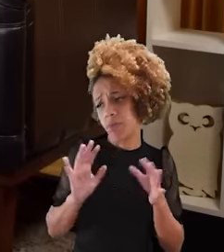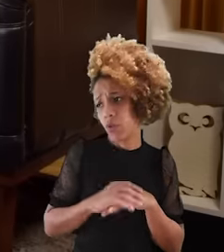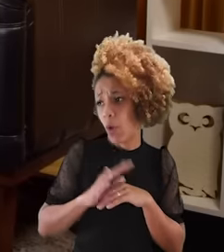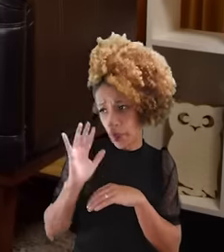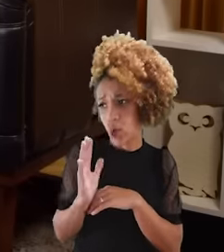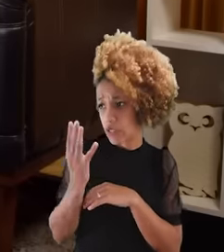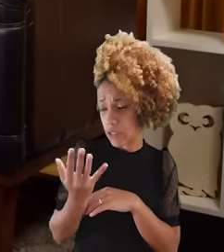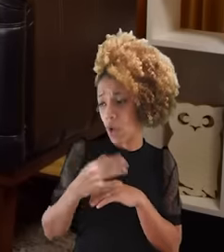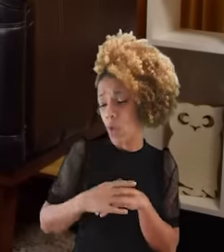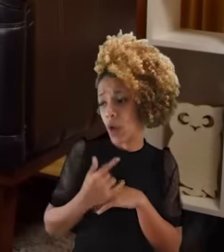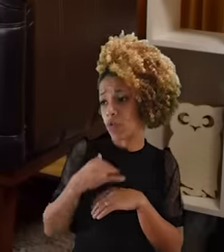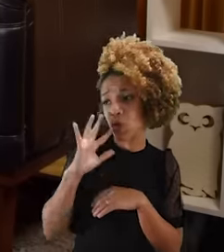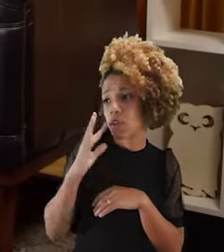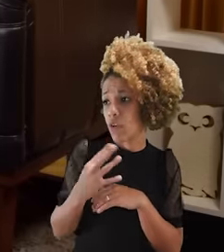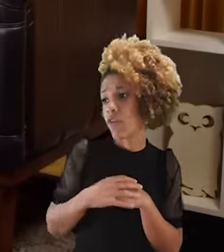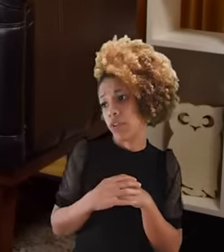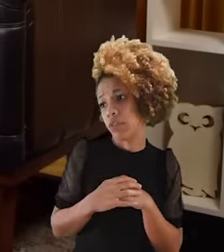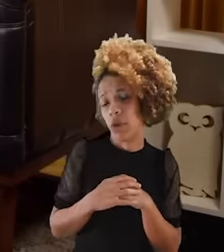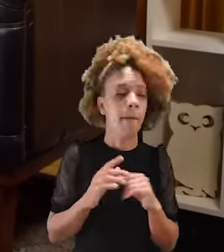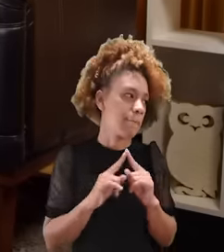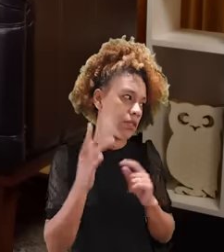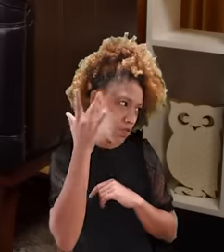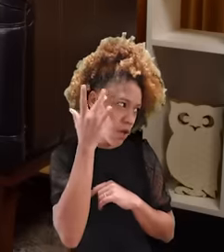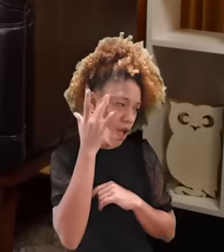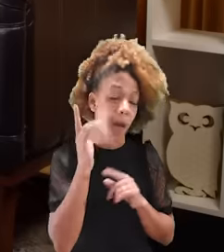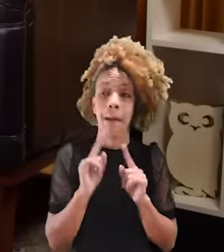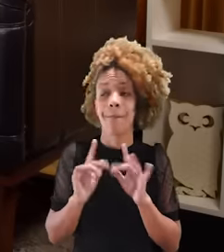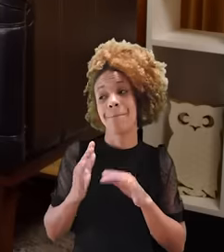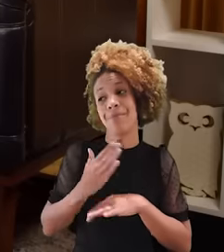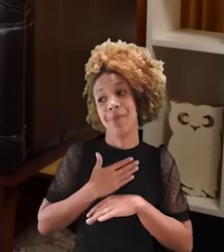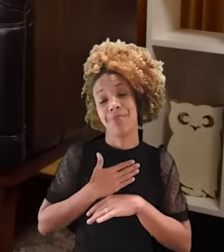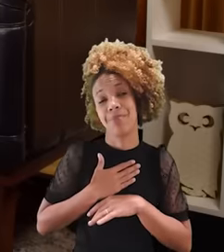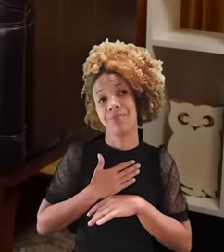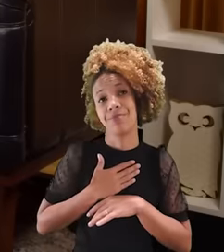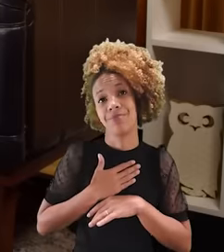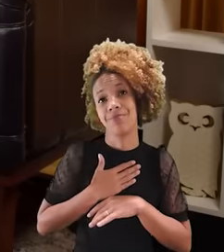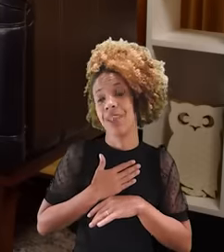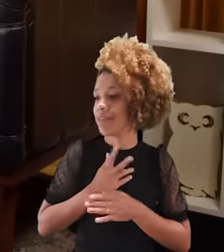quando mas is é uma maturidade muito difícil viu mas para mim eu só consigo ser assim tá mas você